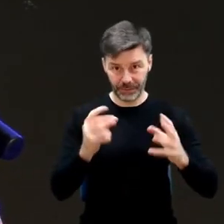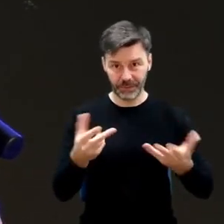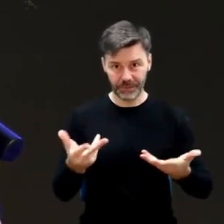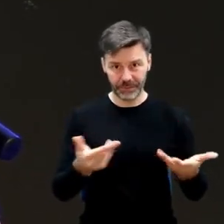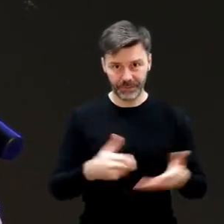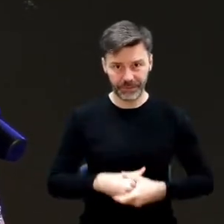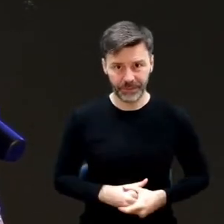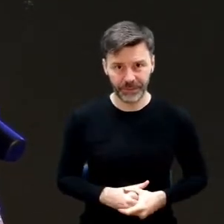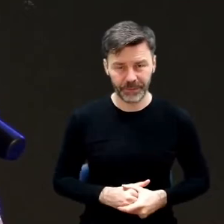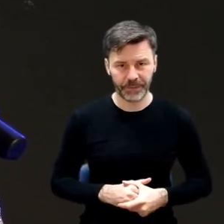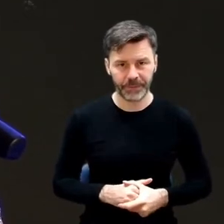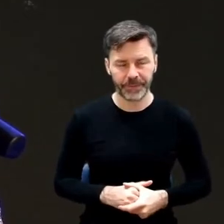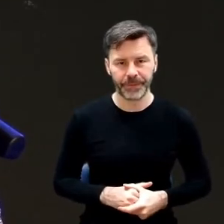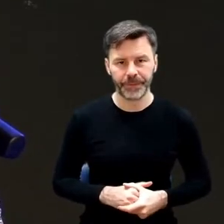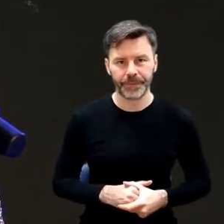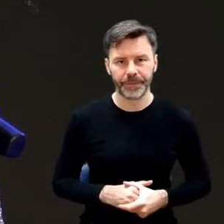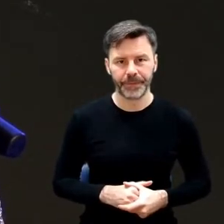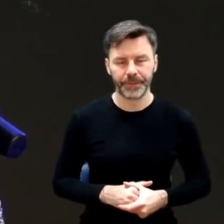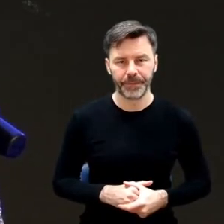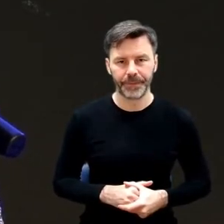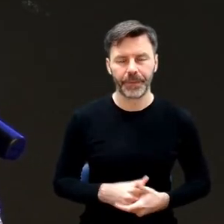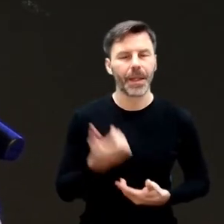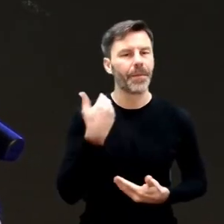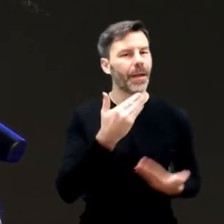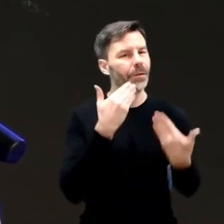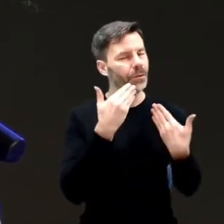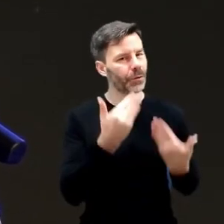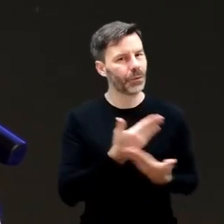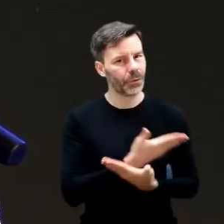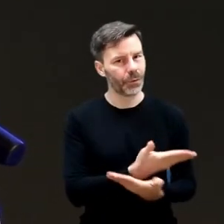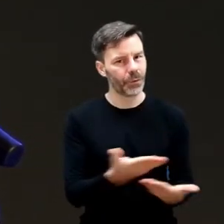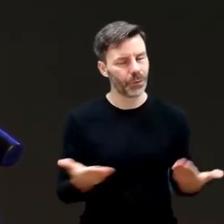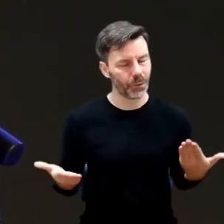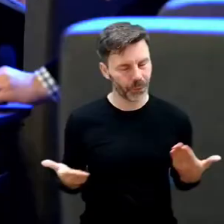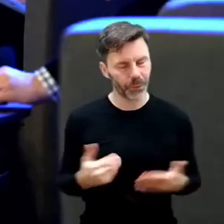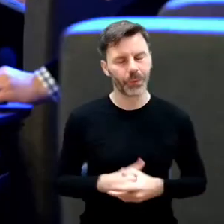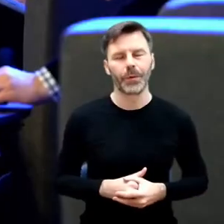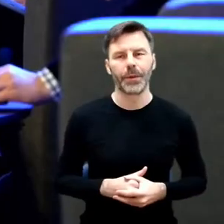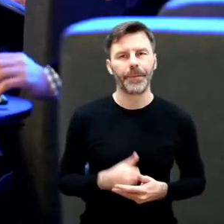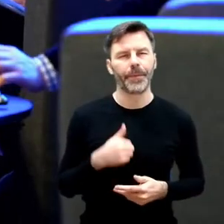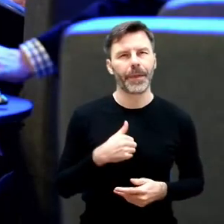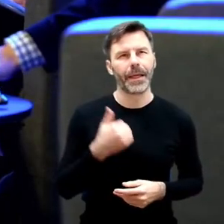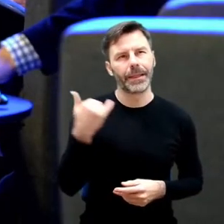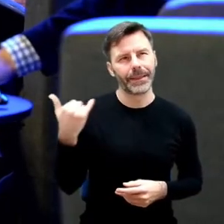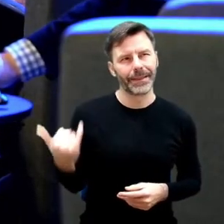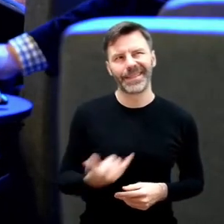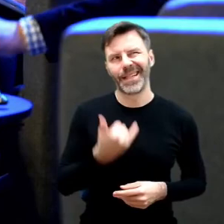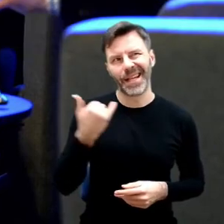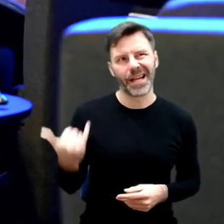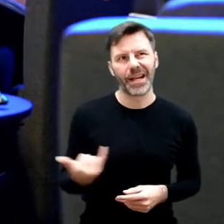Proszę Państwa, ja zawsze twierdziłam głośno, że wiedza,